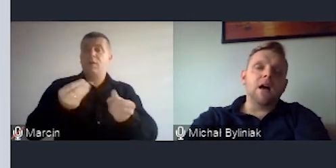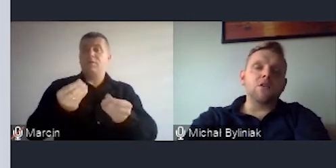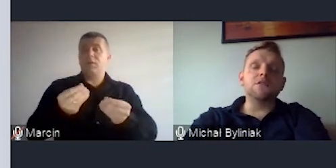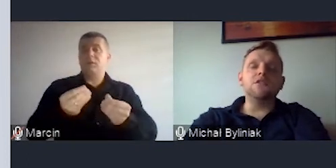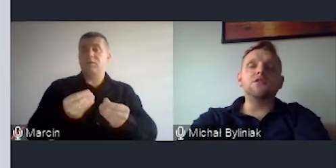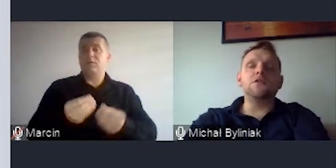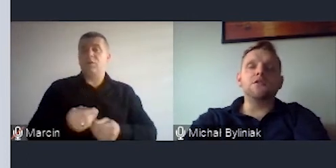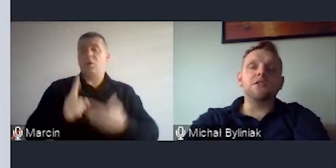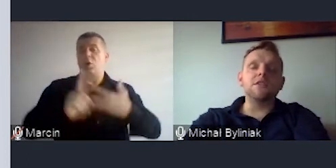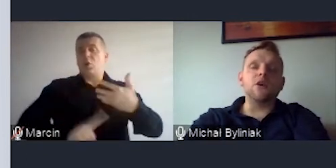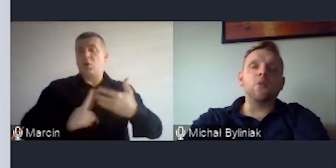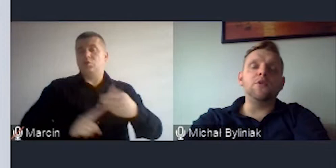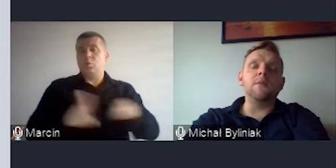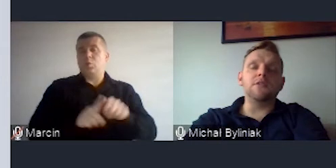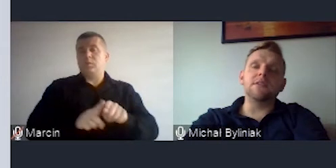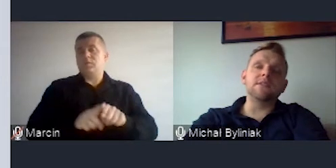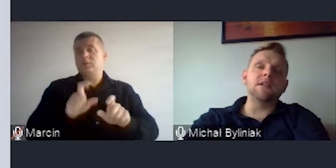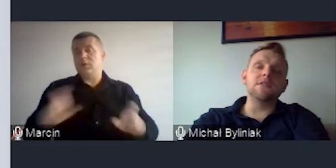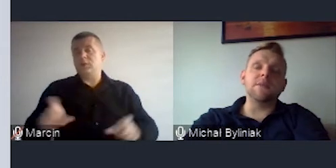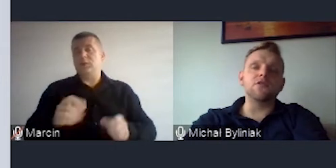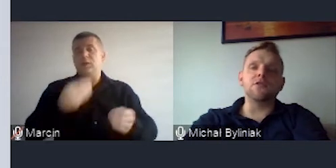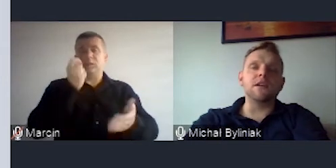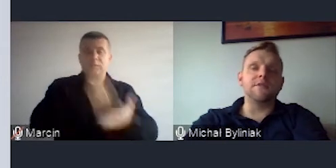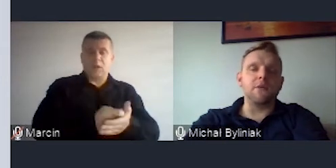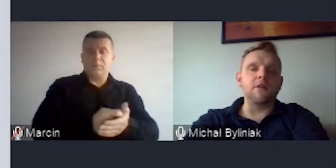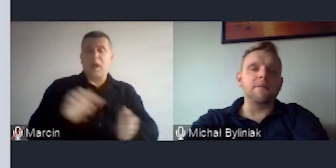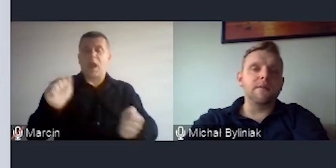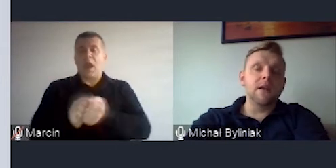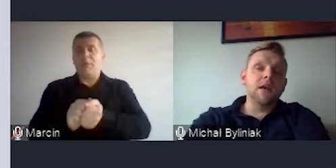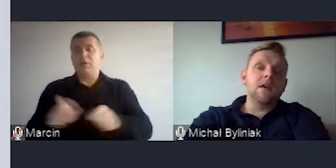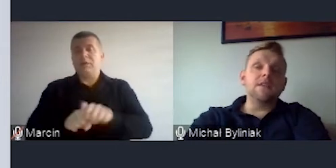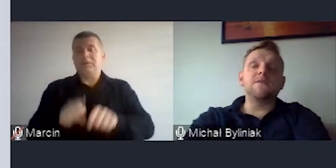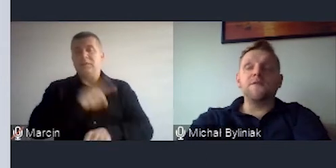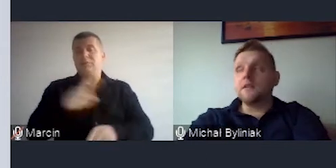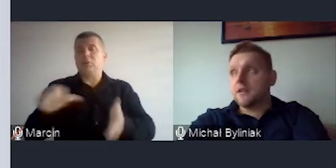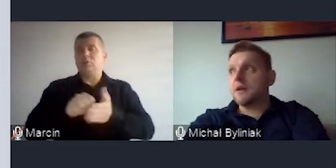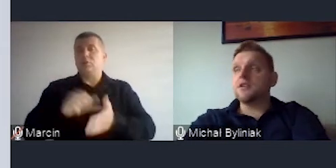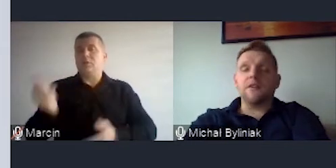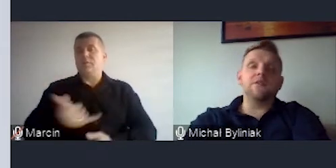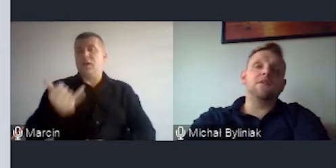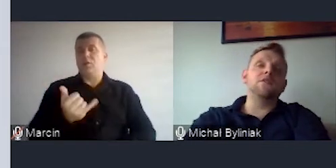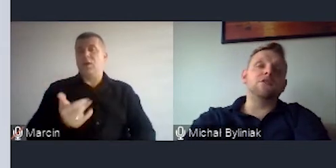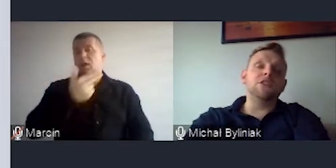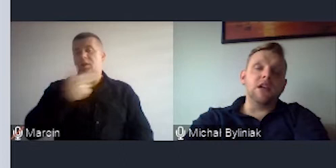rozliczyć równocześnie zakupu i amortyzacji tego samego środka trwałego. Zatem w temacie kwalifikowalności.